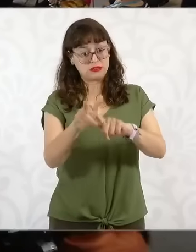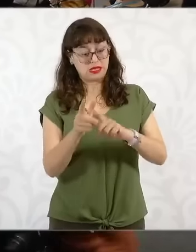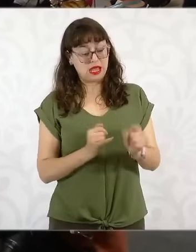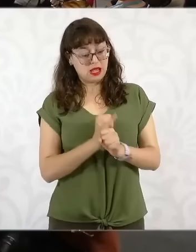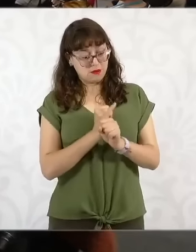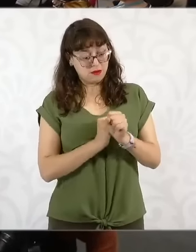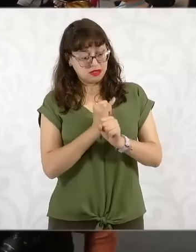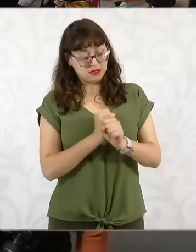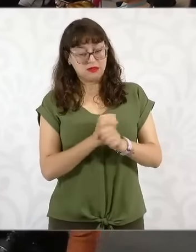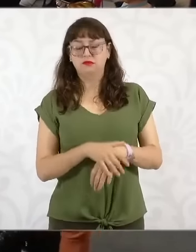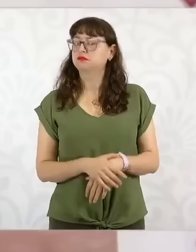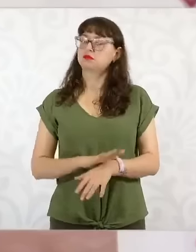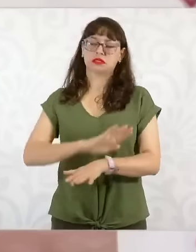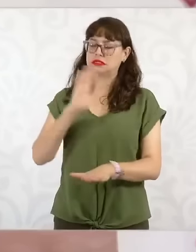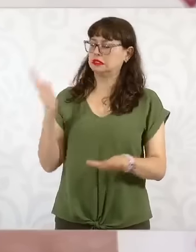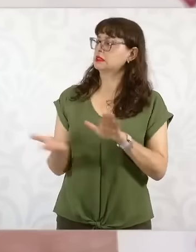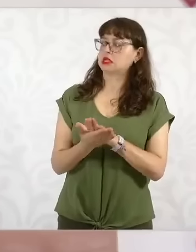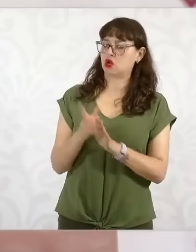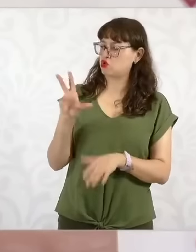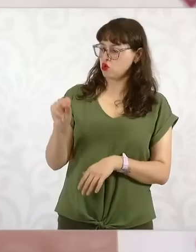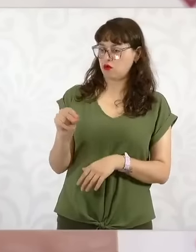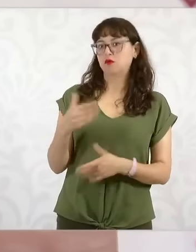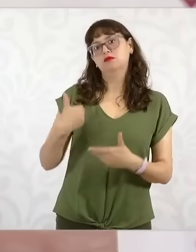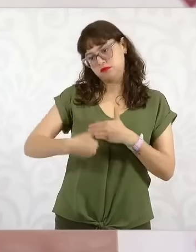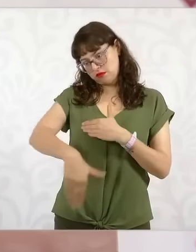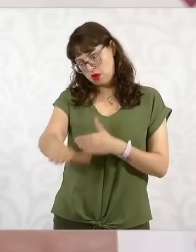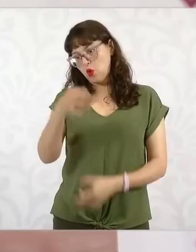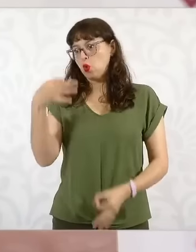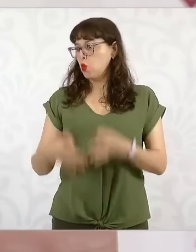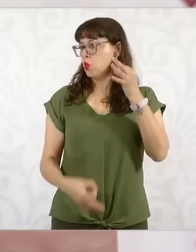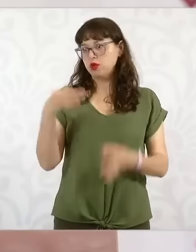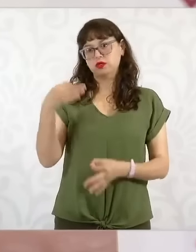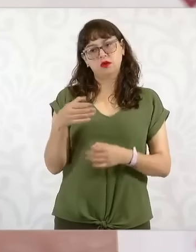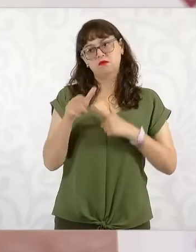no más que se cierre el caso es faltan todas las audiencias de de esta persona,